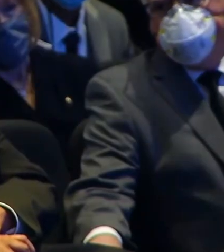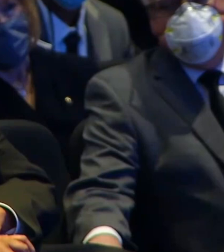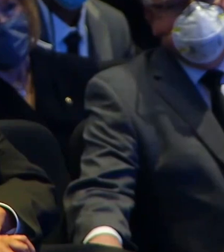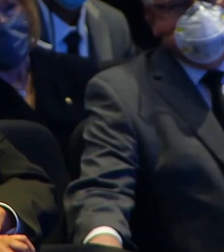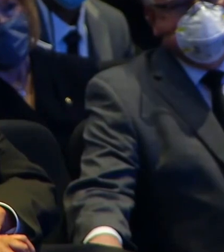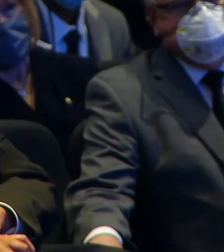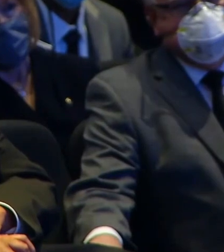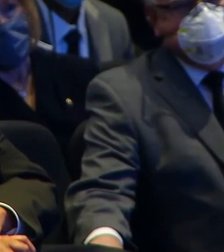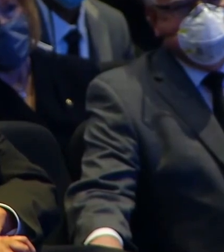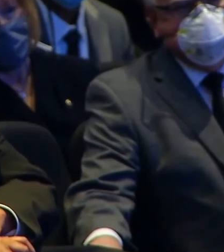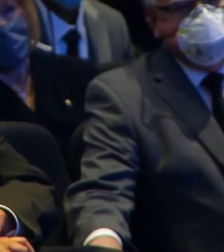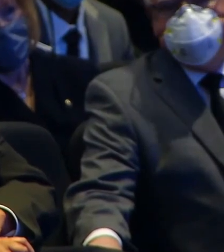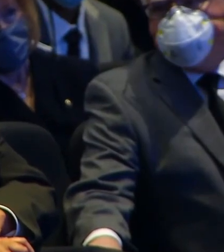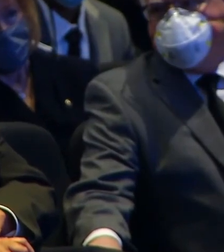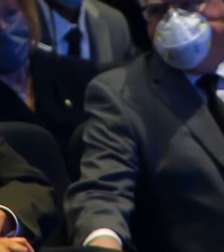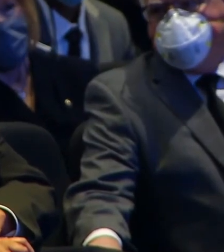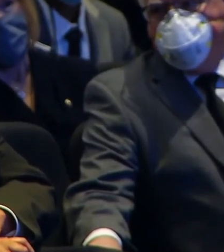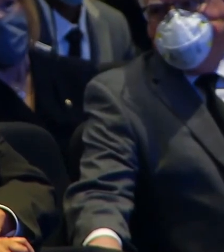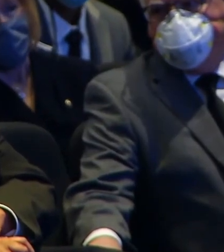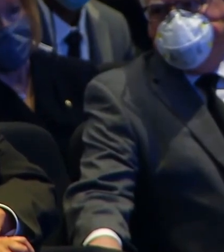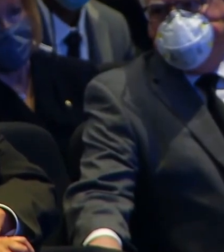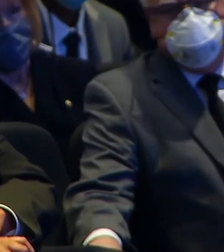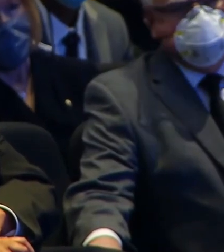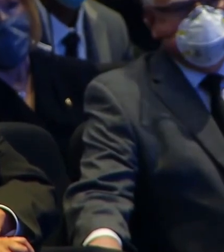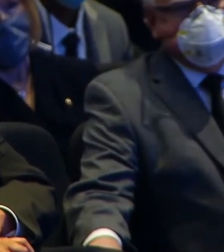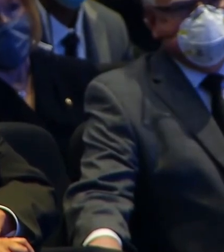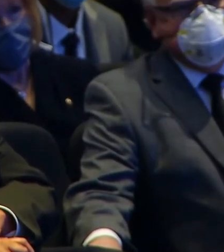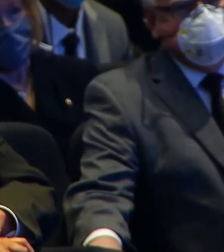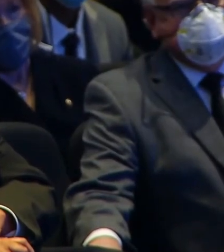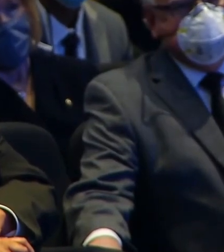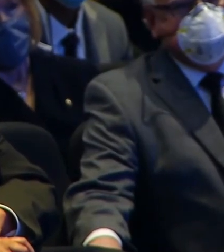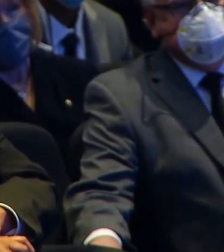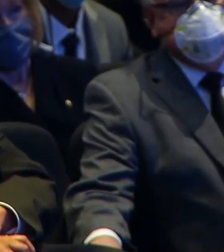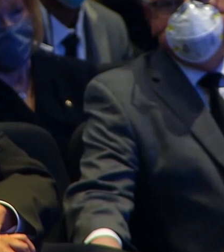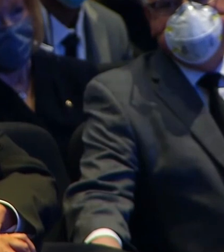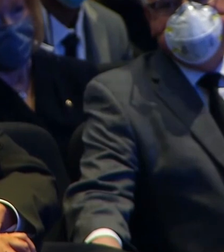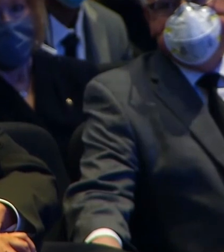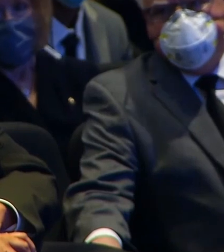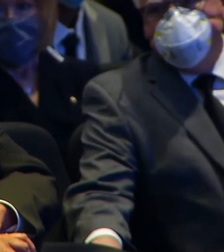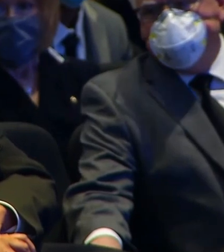Vi ska tillbaka till Washington, Martin.Det var där din far stod i skuggan av Lincoln-monumentet